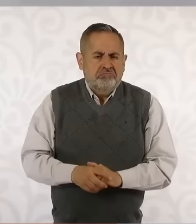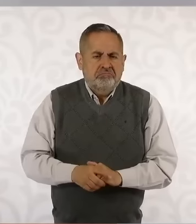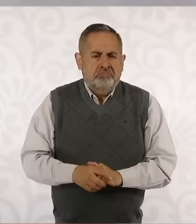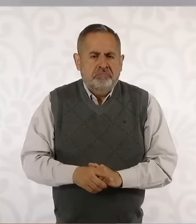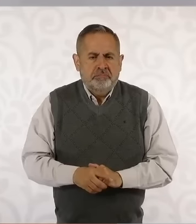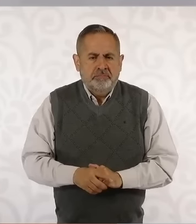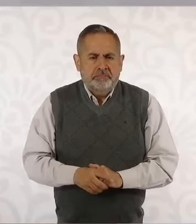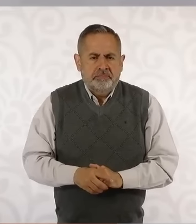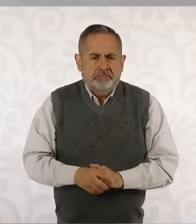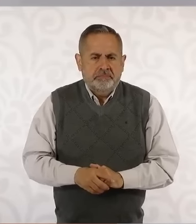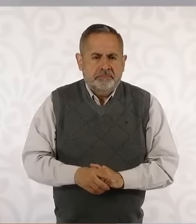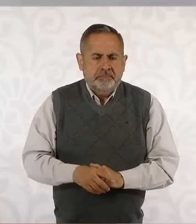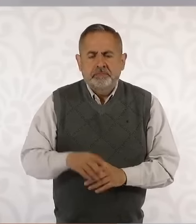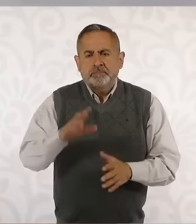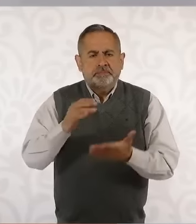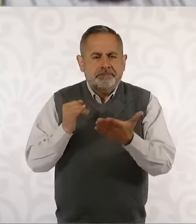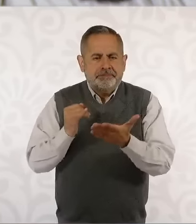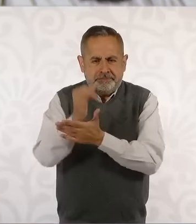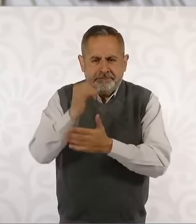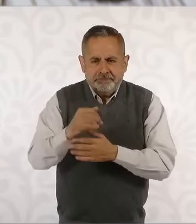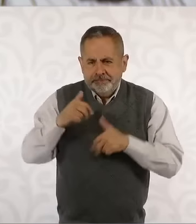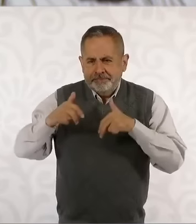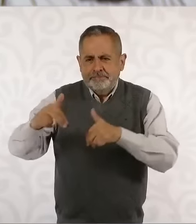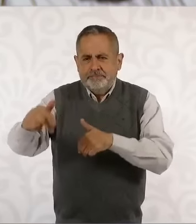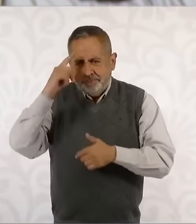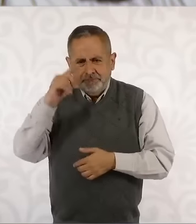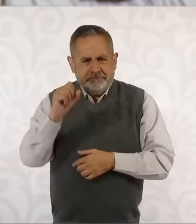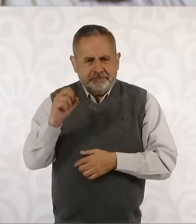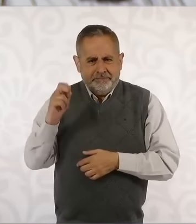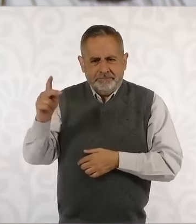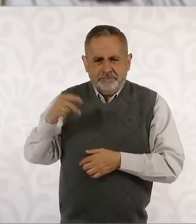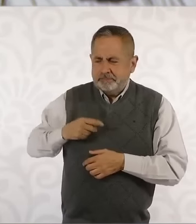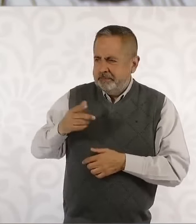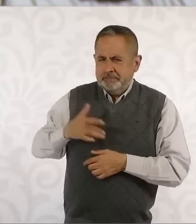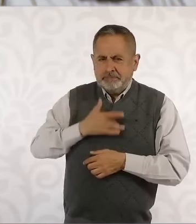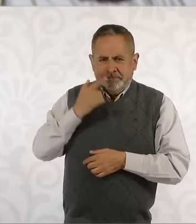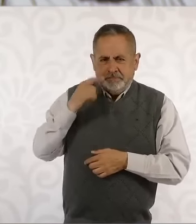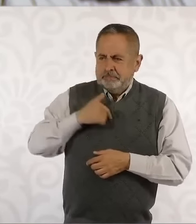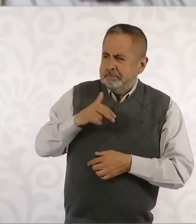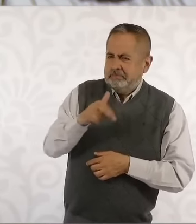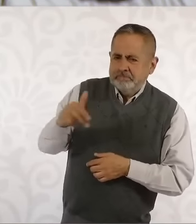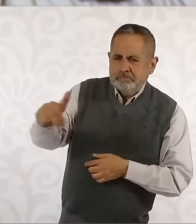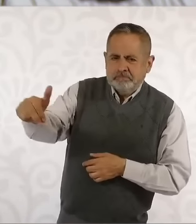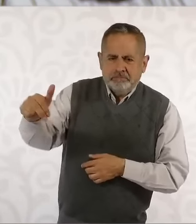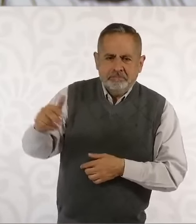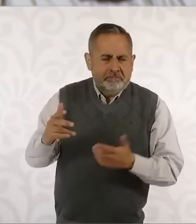la decisión, por ejemplo, ayer de caminar a la C